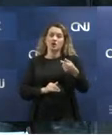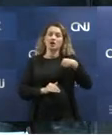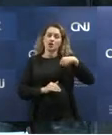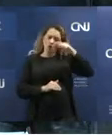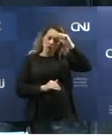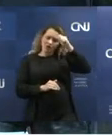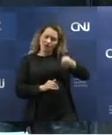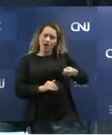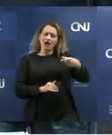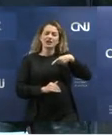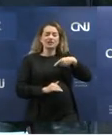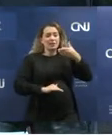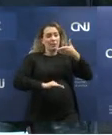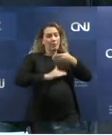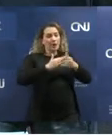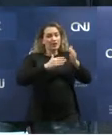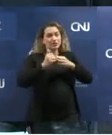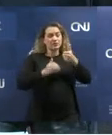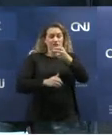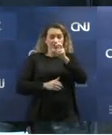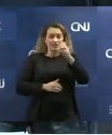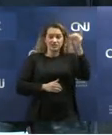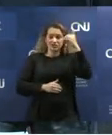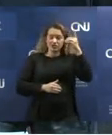15 dias das minhas férias para poder botar o gabinete em ordem